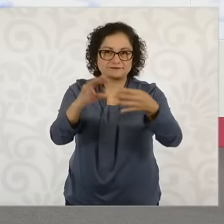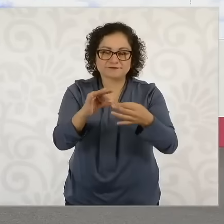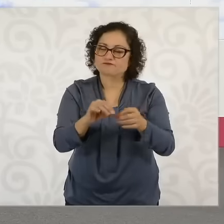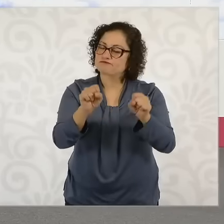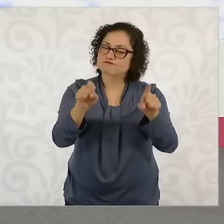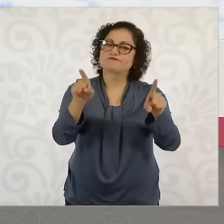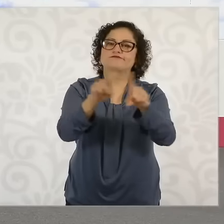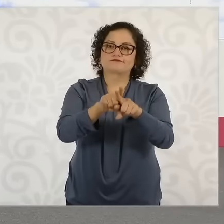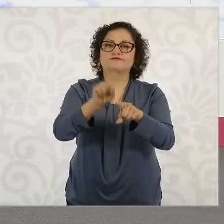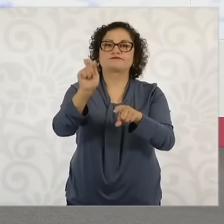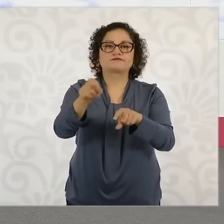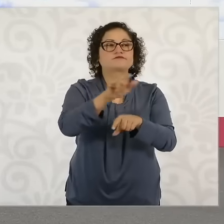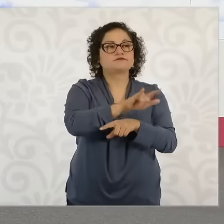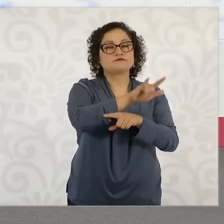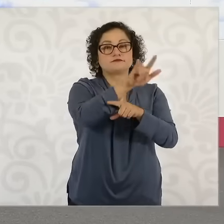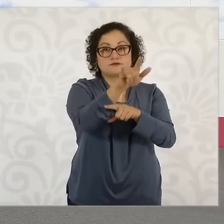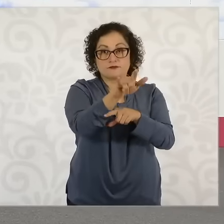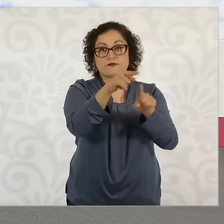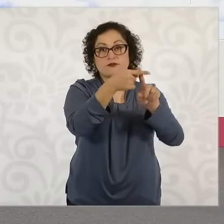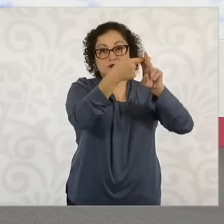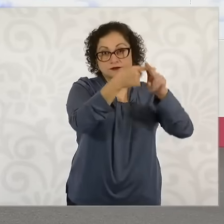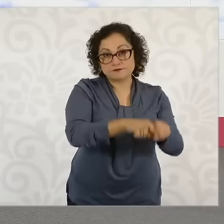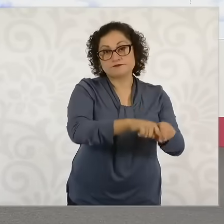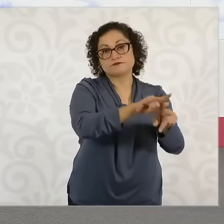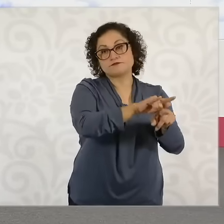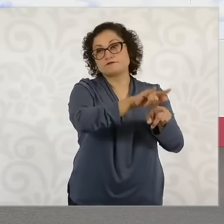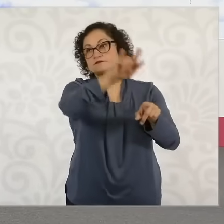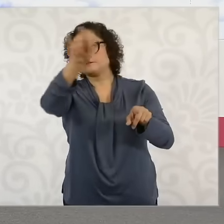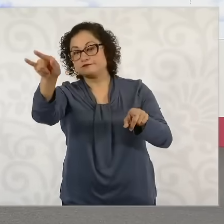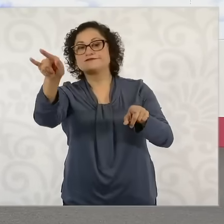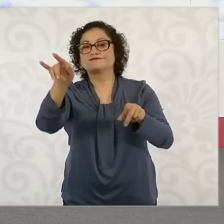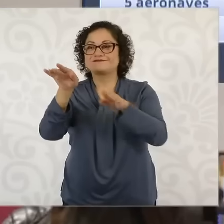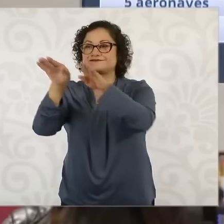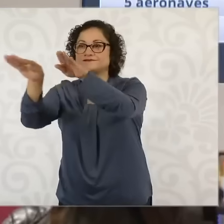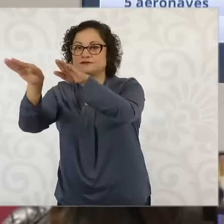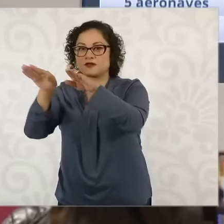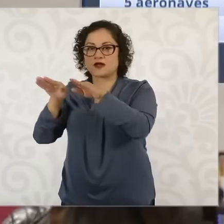en algún punto a través de esos interconexiones de los aeropuertos que están en la península,